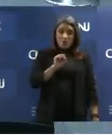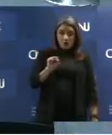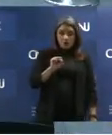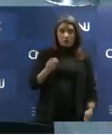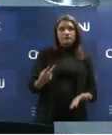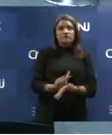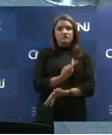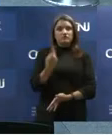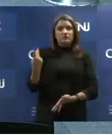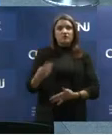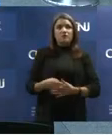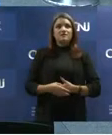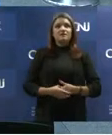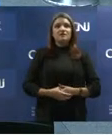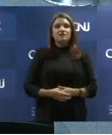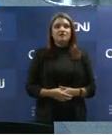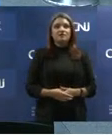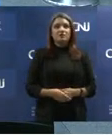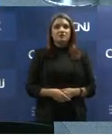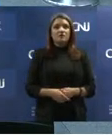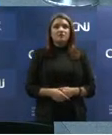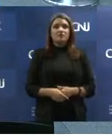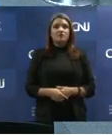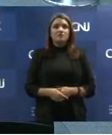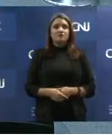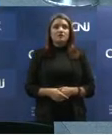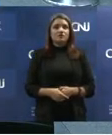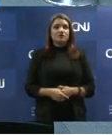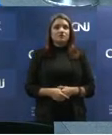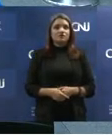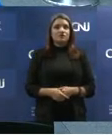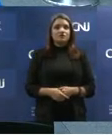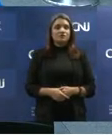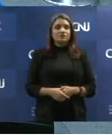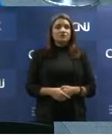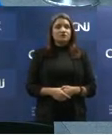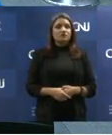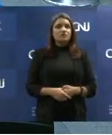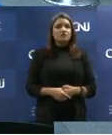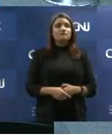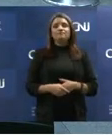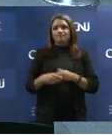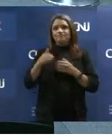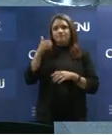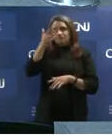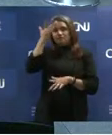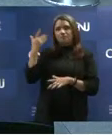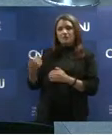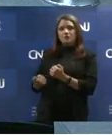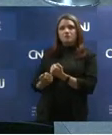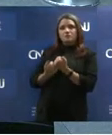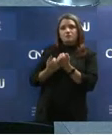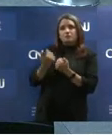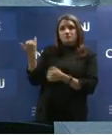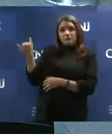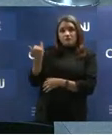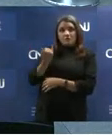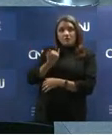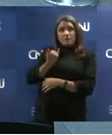Seu presidente, o senhor me permite? Pois não. A assessoria, aqui muito diligente, também formando a senhora corregedora, senhor advogado, que